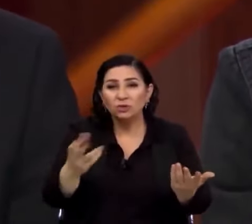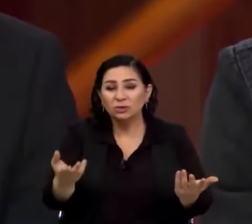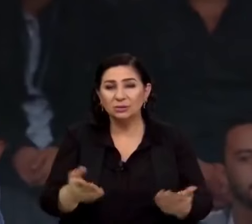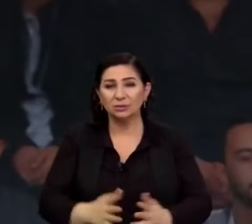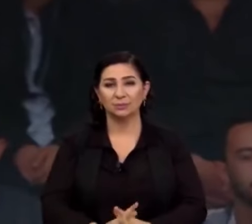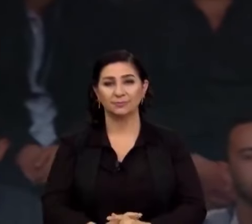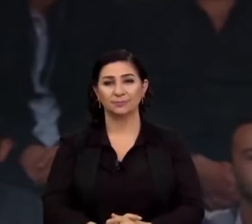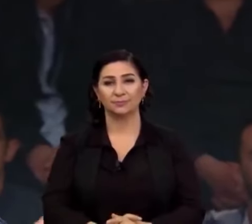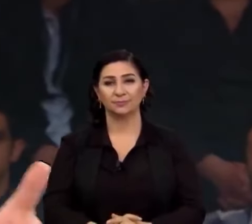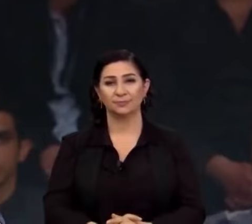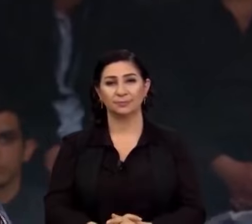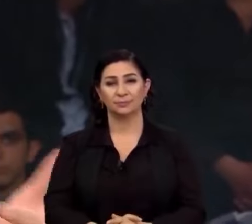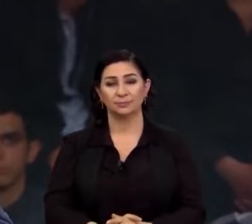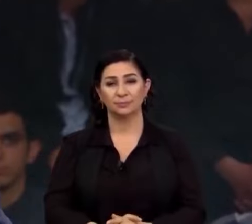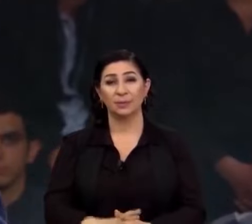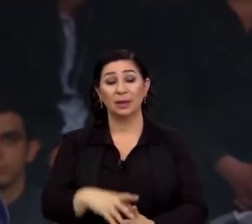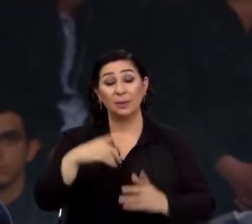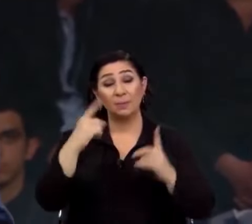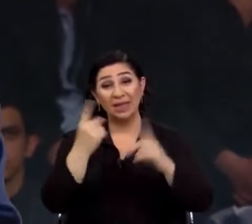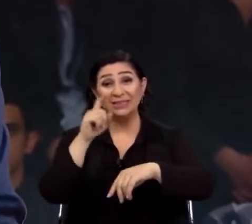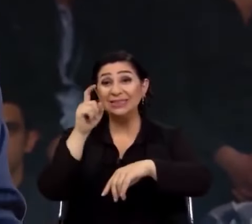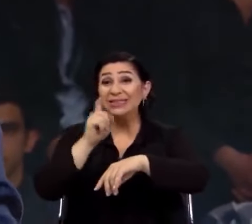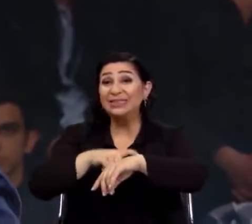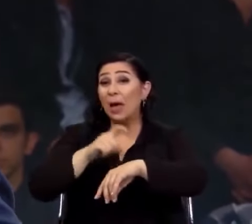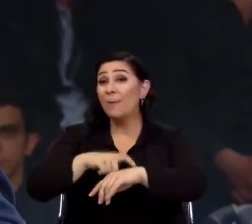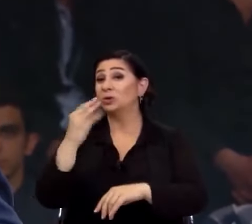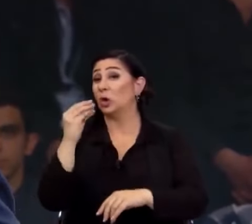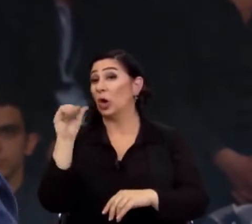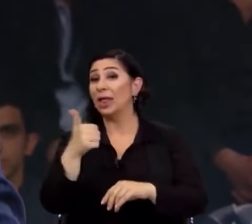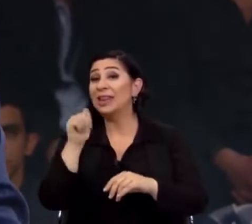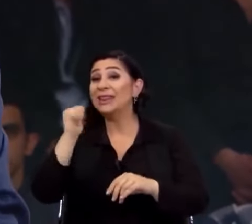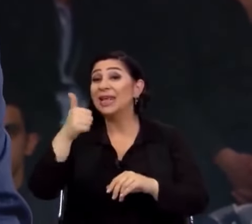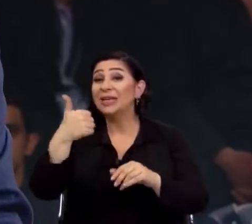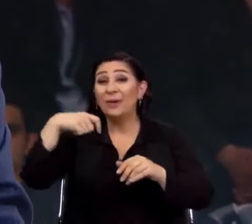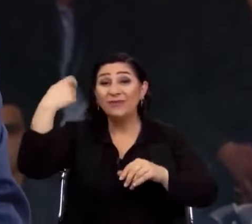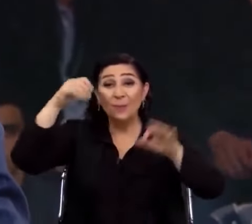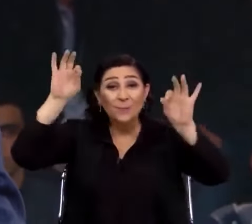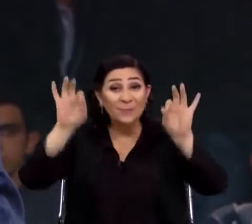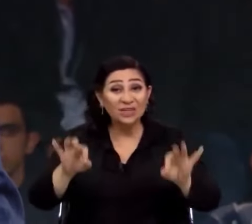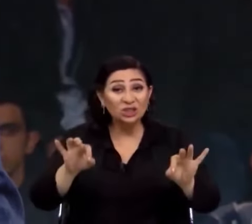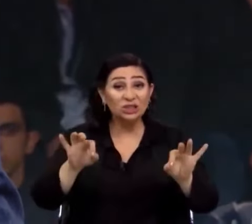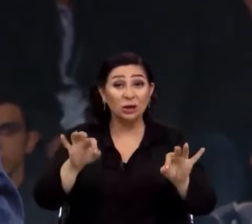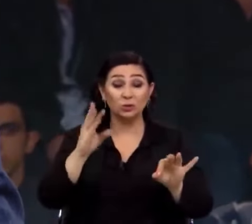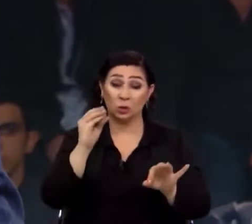tabii ki Eee zamanlama çok önemli ne zaman e filmler vizyona giriyor ama